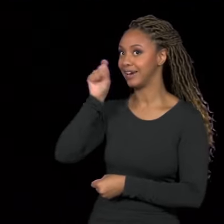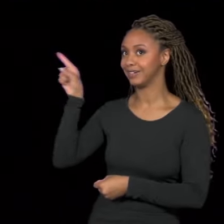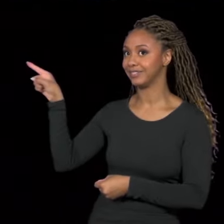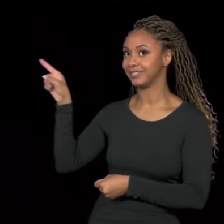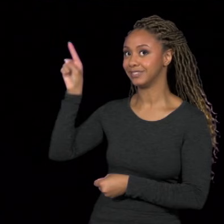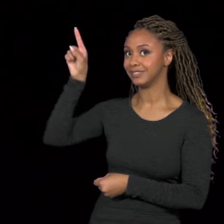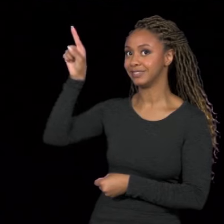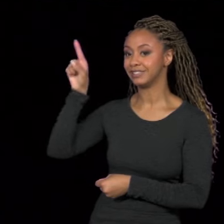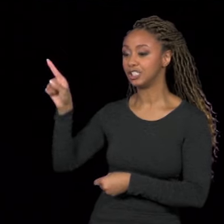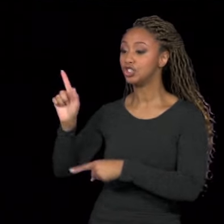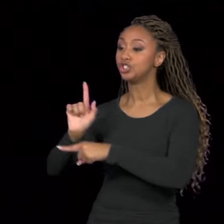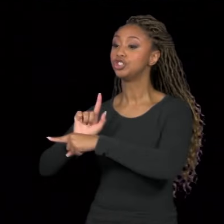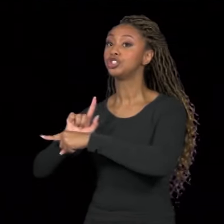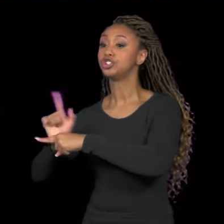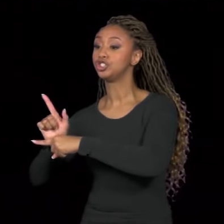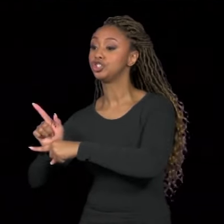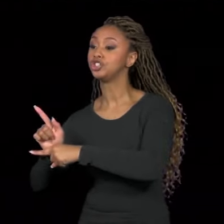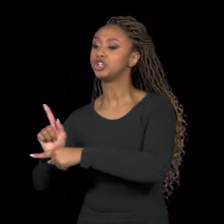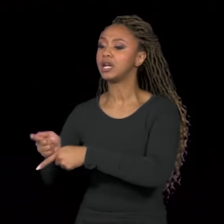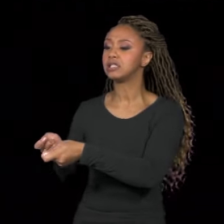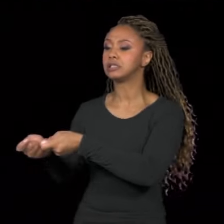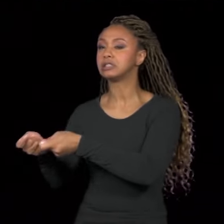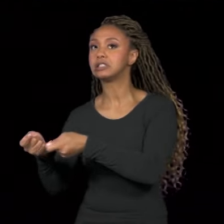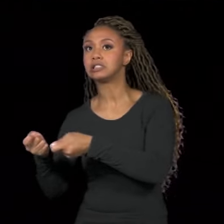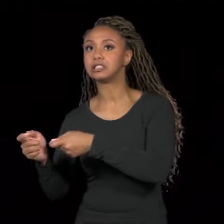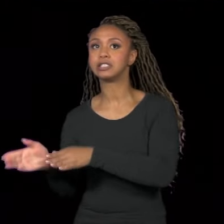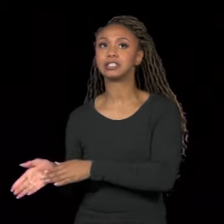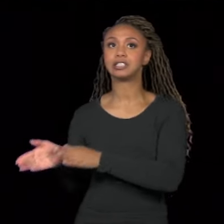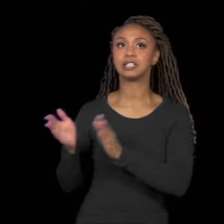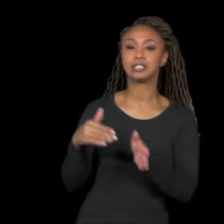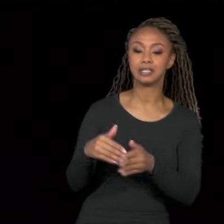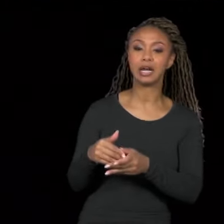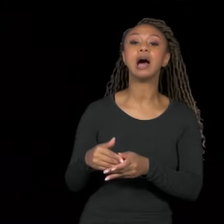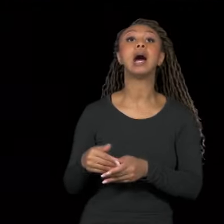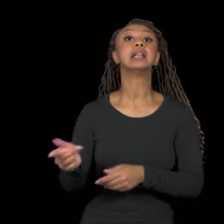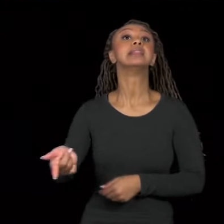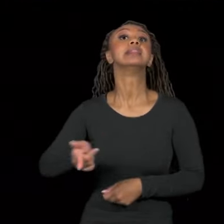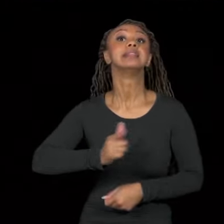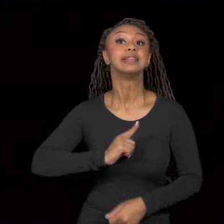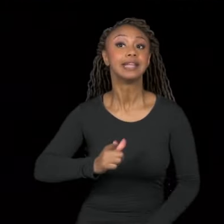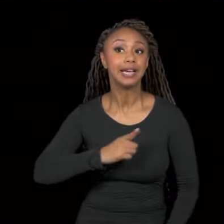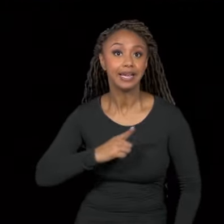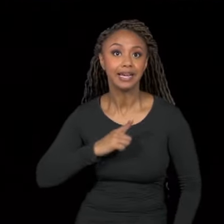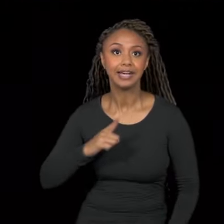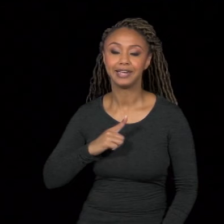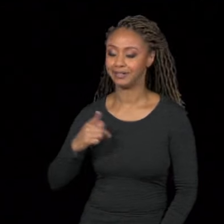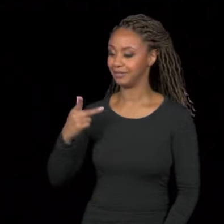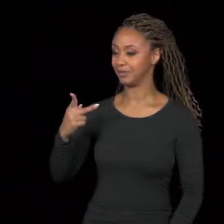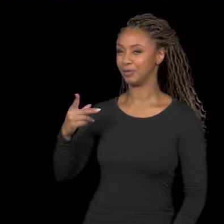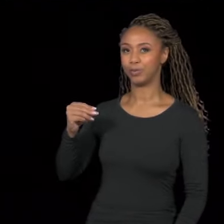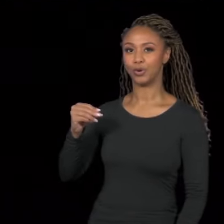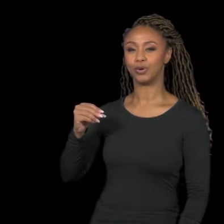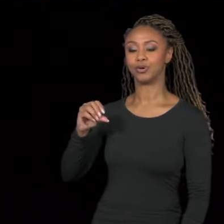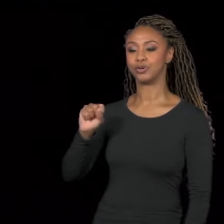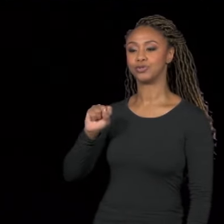ENTRE AS ENTIDADES, É ISSO QUE CARACTERIZA UM RELACIONAMENTO. ENTÃO, VAMOS PERCEBER QUE, PRINCIPALMENTE QUANDO A GENTE ESTIVER TRATANDO